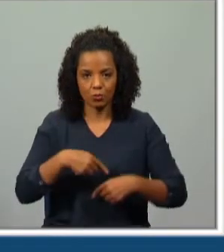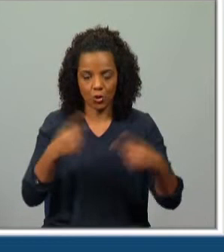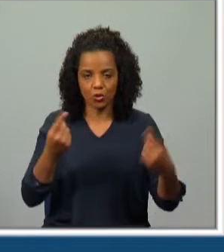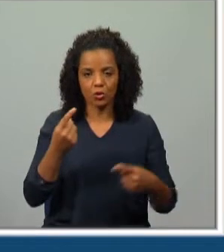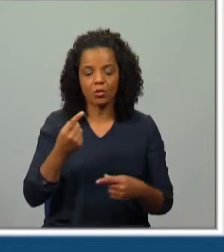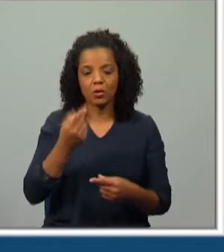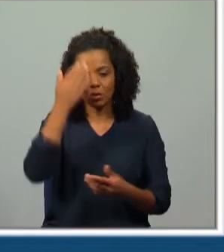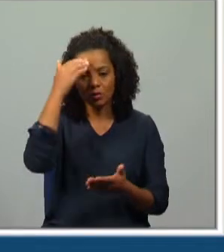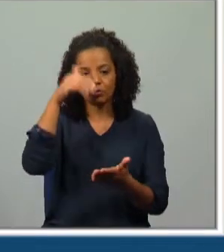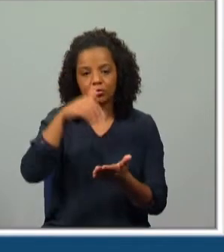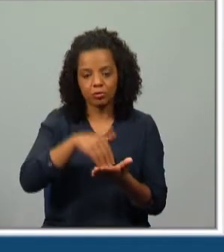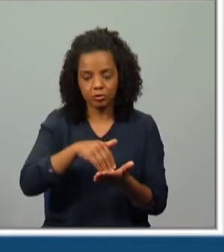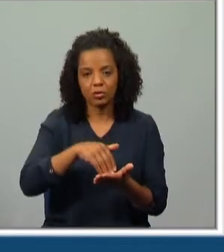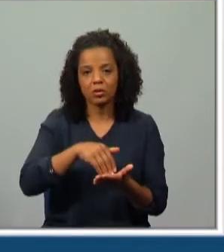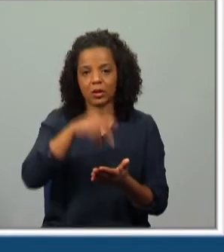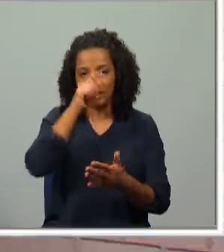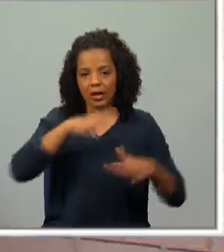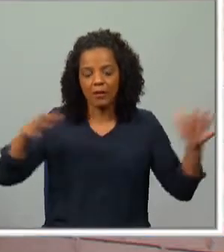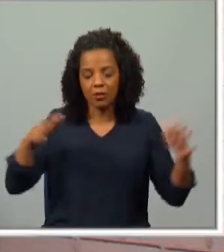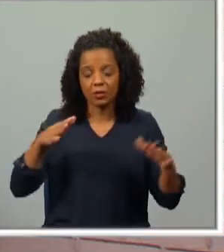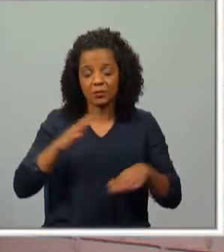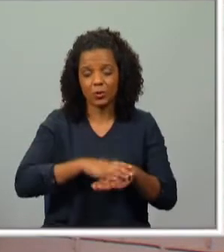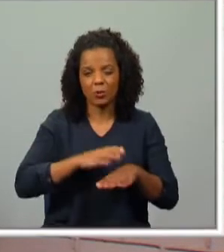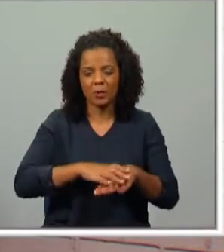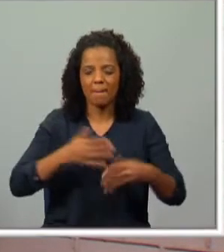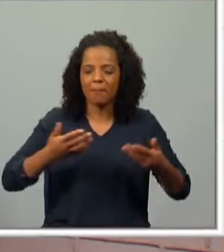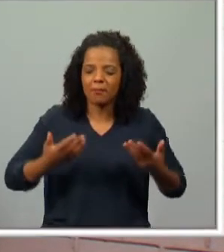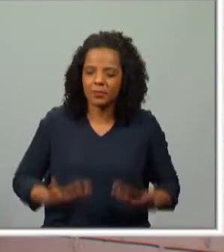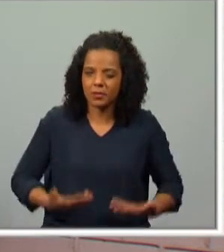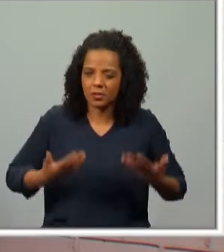petróleo no Voo da Gaivota portanto ela estava mais pesada e isso vê-se por 海鷗航班上的油，所以她更重，可以看出